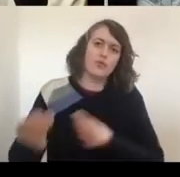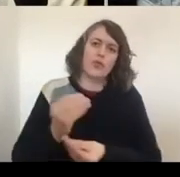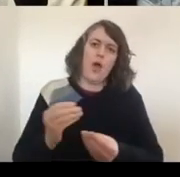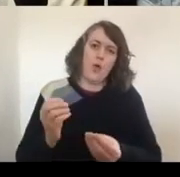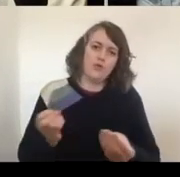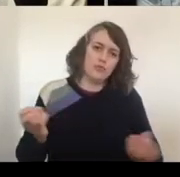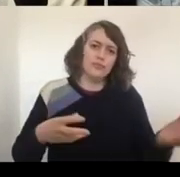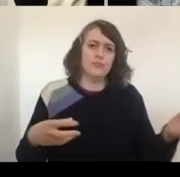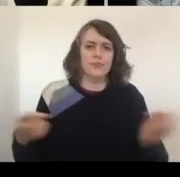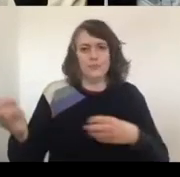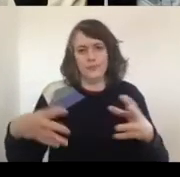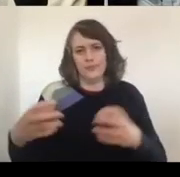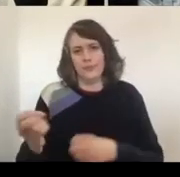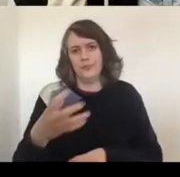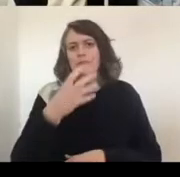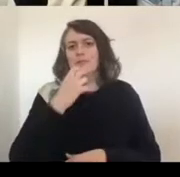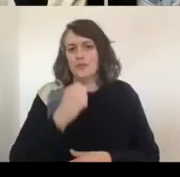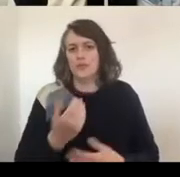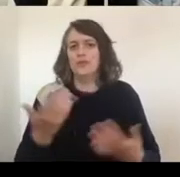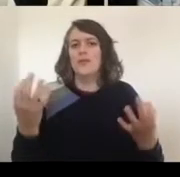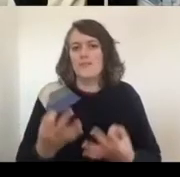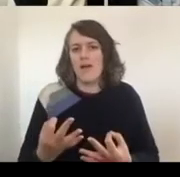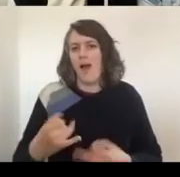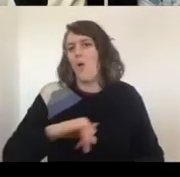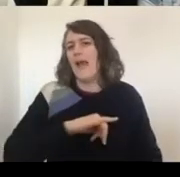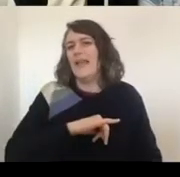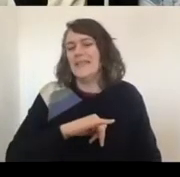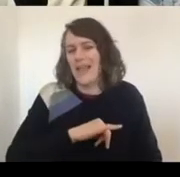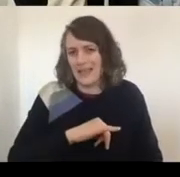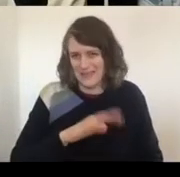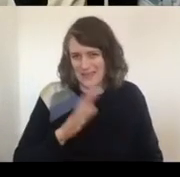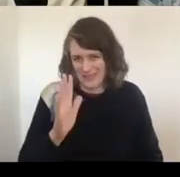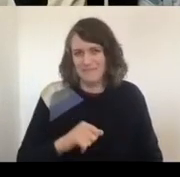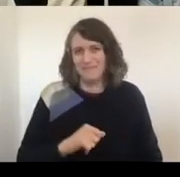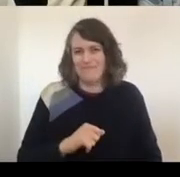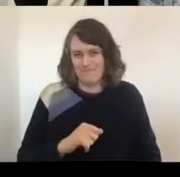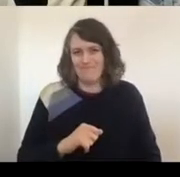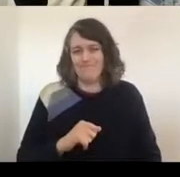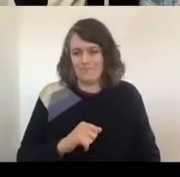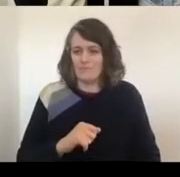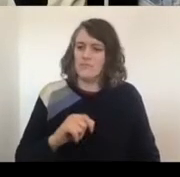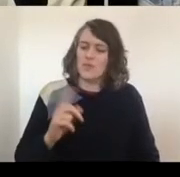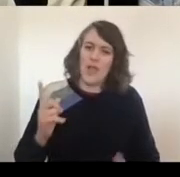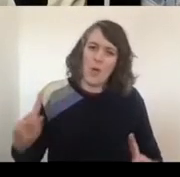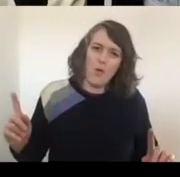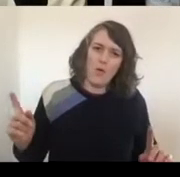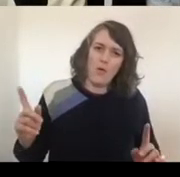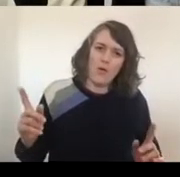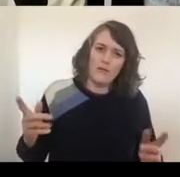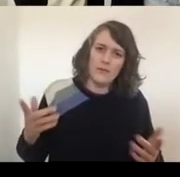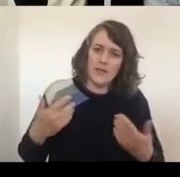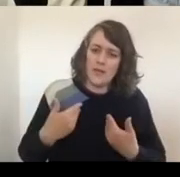stellen. Es braucht das Interesse, es braucht das Aufeinanderzugehen, das Wissen, was ist